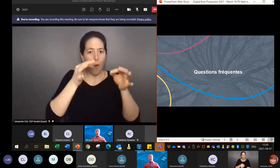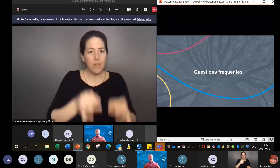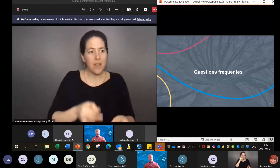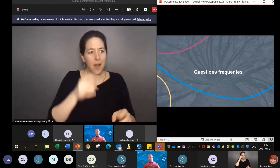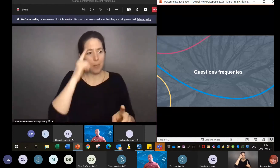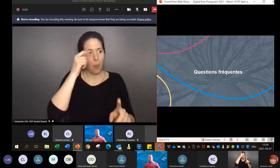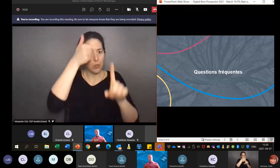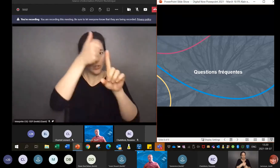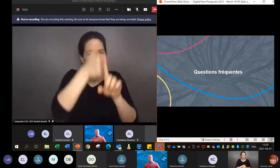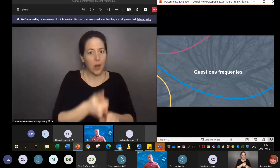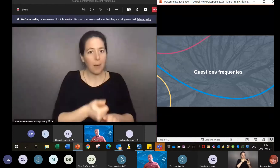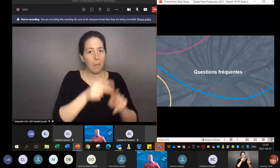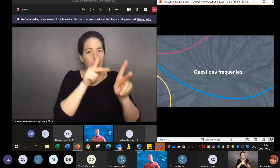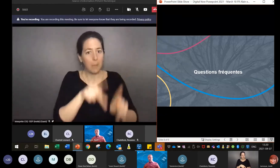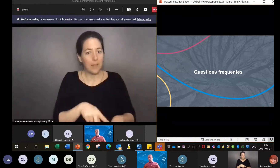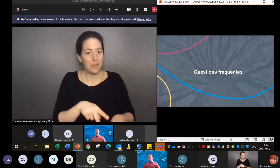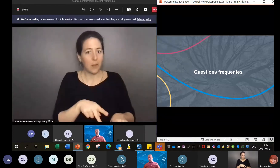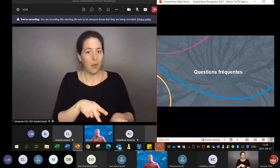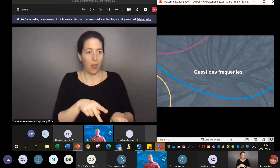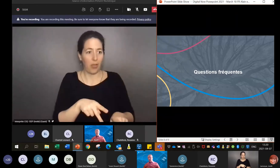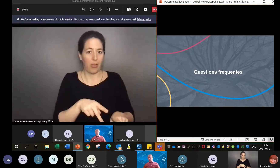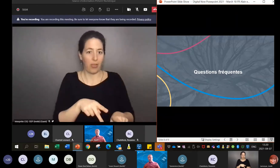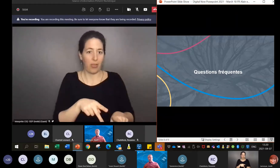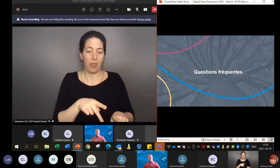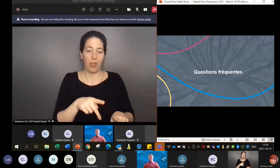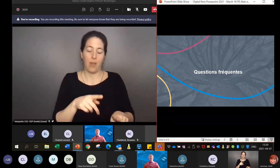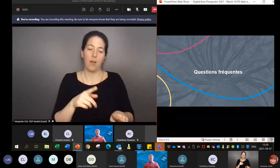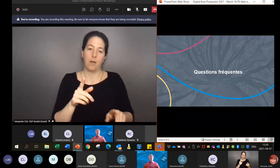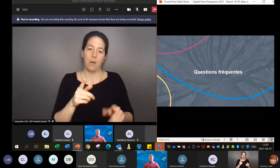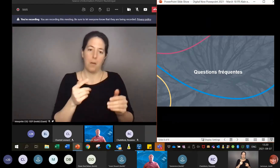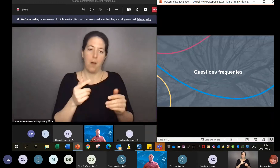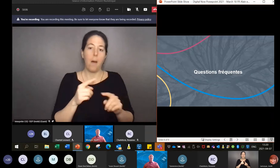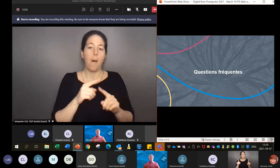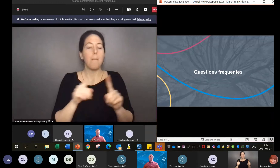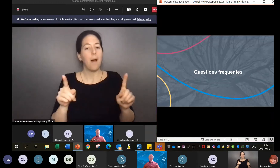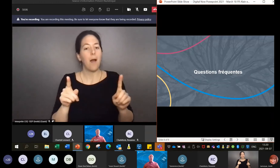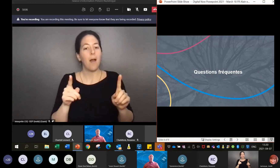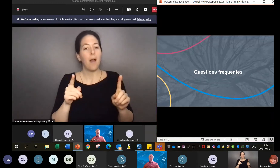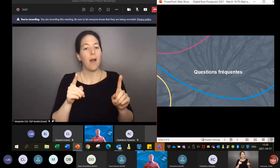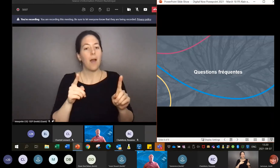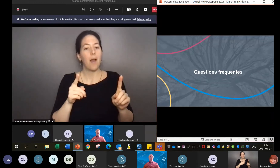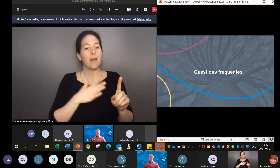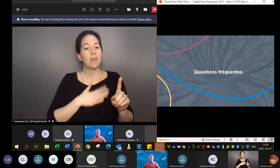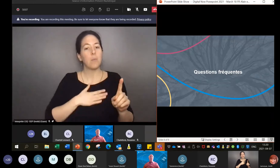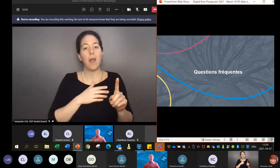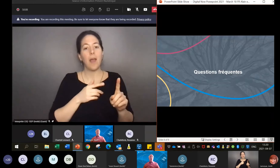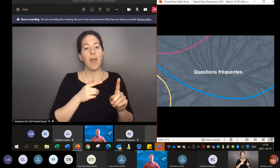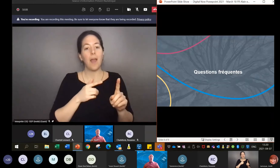pour que votre candidature soit complète, veuillez ne pas utiliser le nom de